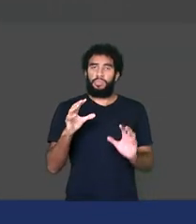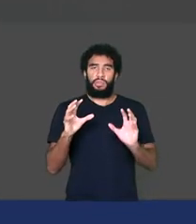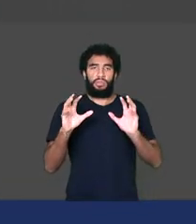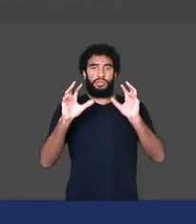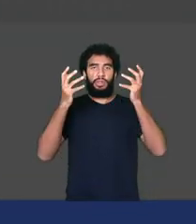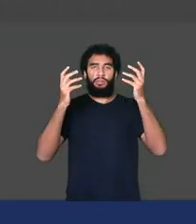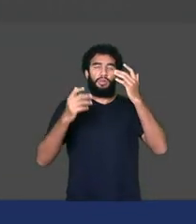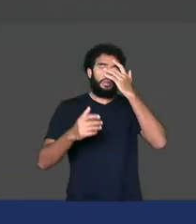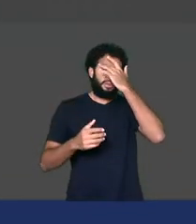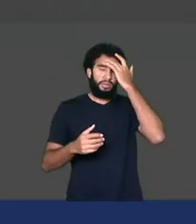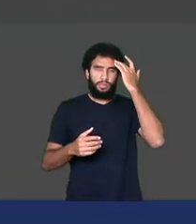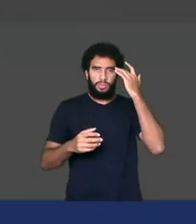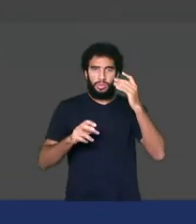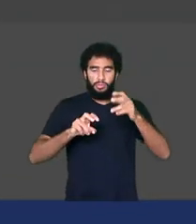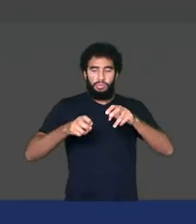RÚSSIA SOBRE A UCRÂNIA. É LAMENTÁVEL, A GENTE NÃO PODE